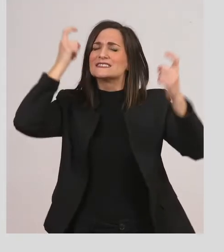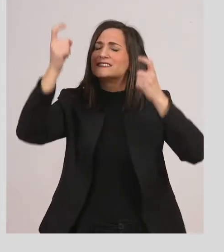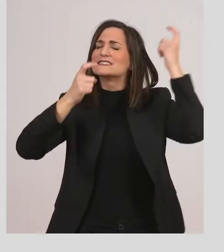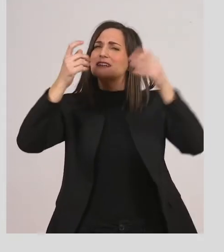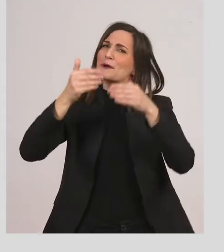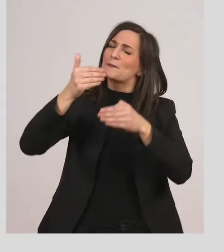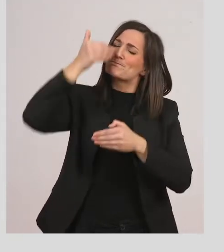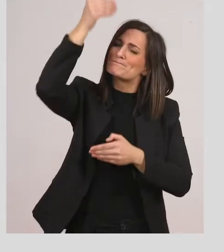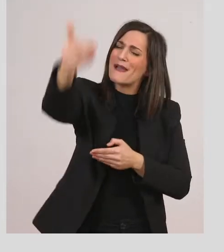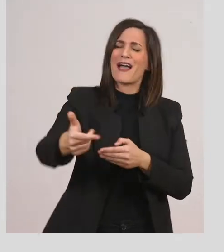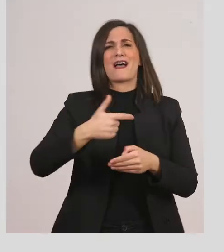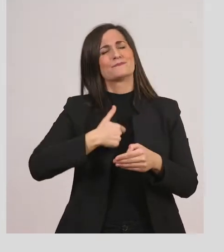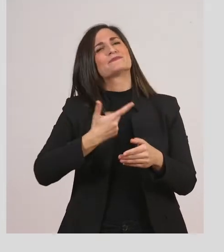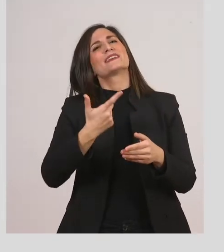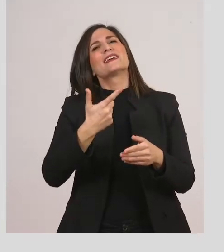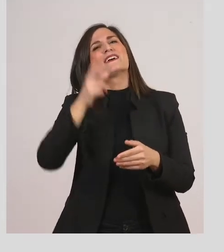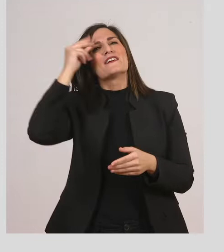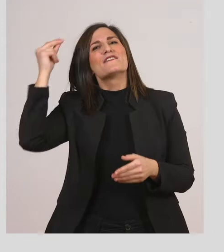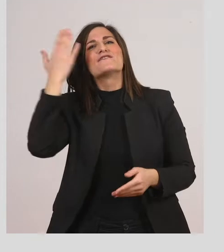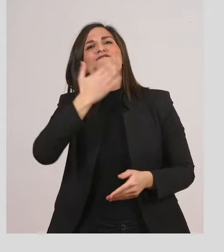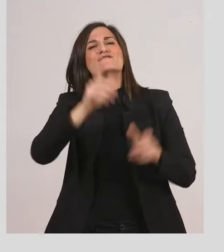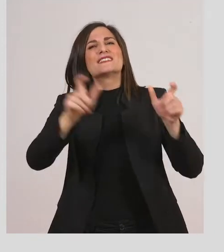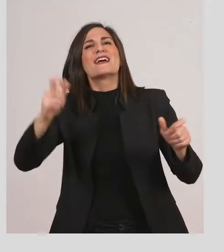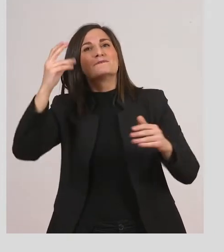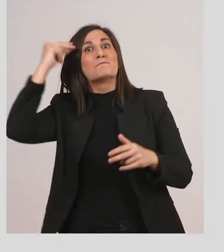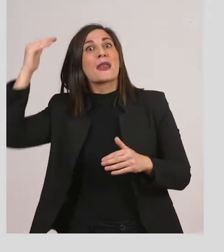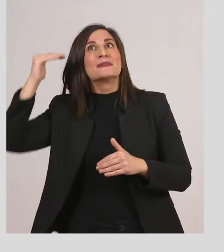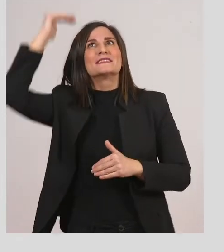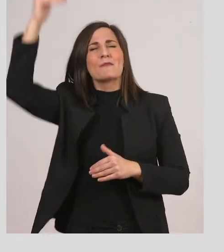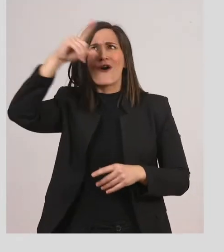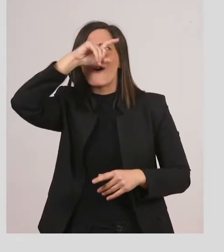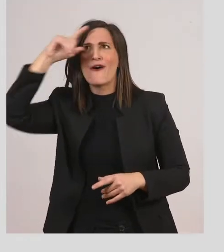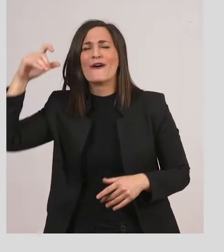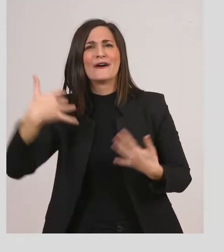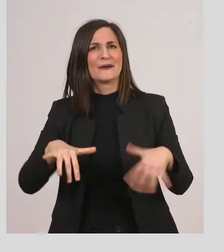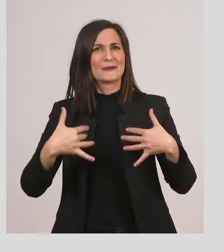ακόμα και φοιτητές μου μέχρι στιγμής δυσκολεύονται να το κατανοήσουν. Ας το δούμε πάρα πολύ απλά.